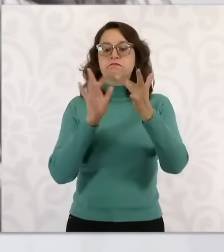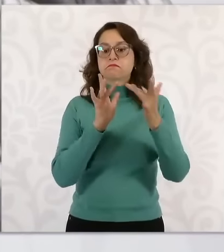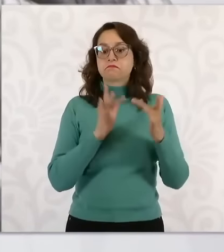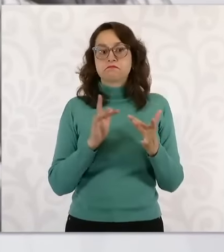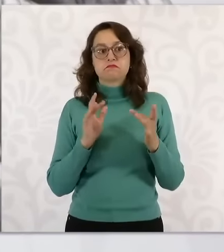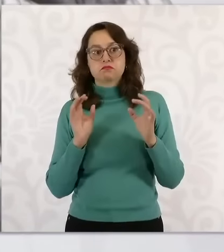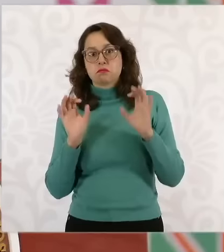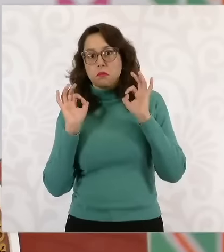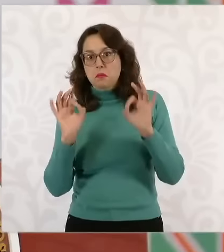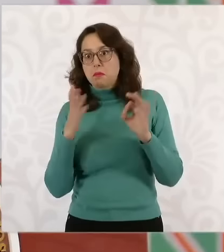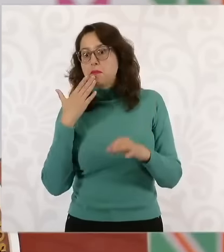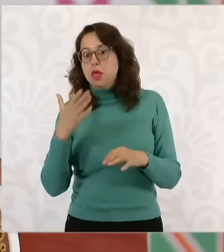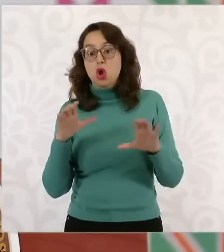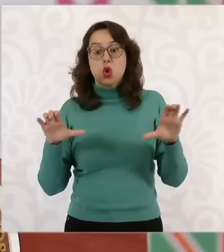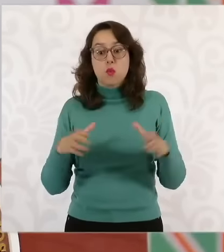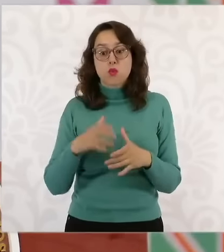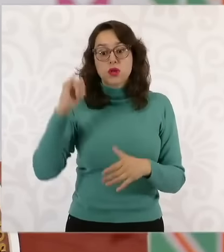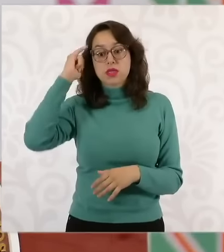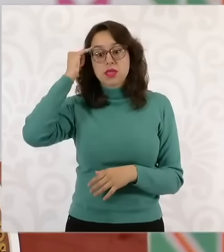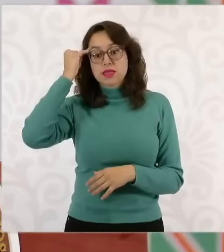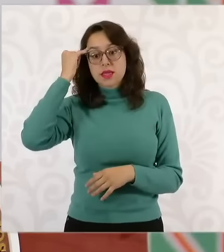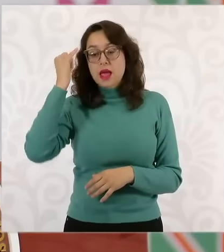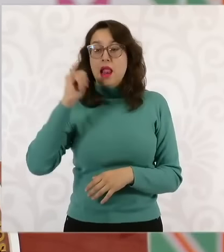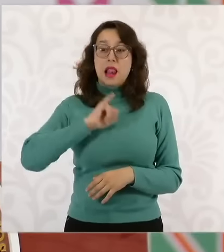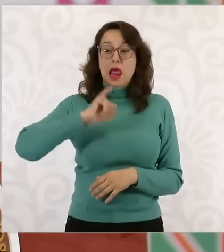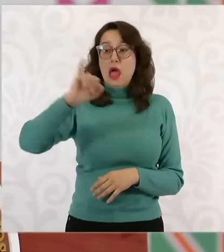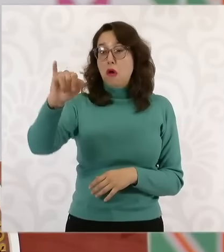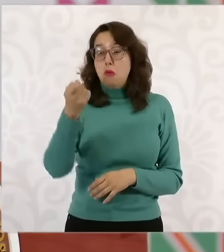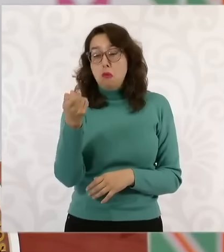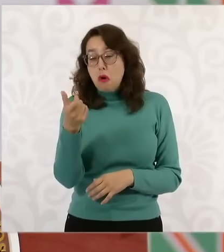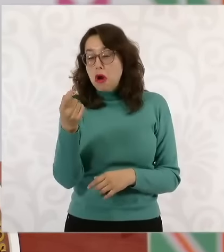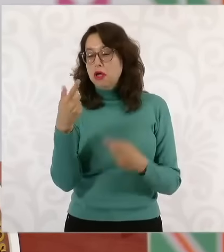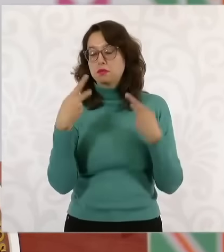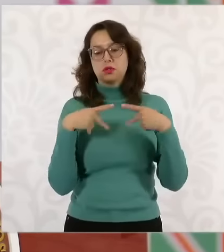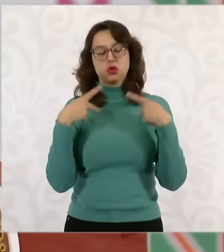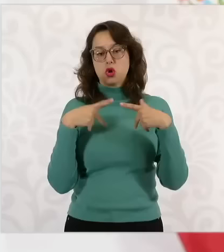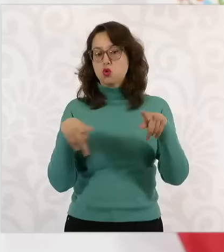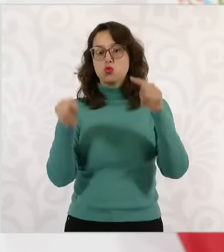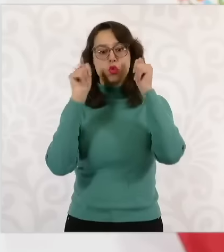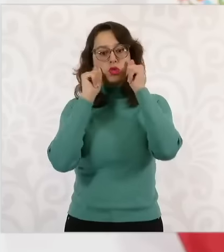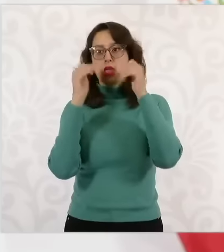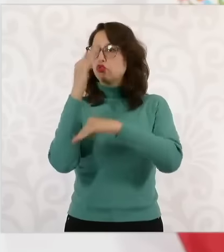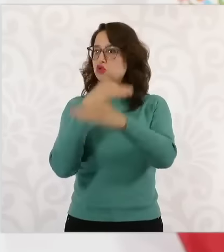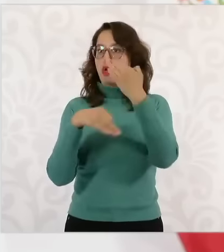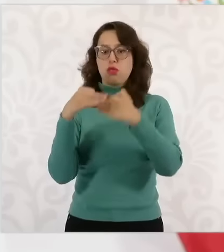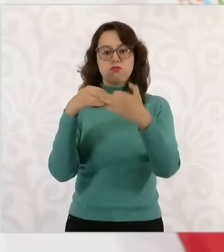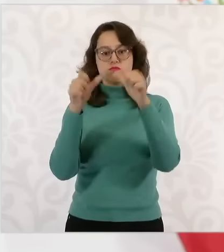comunidades indígenas, alejadas por más pequeñas que sean, tienen alguna atención. Y si se informa